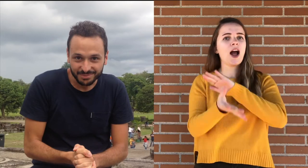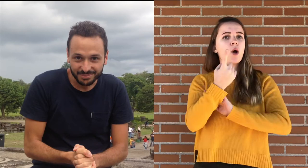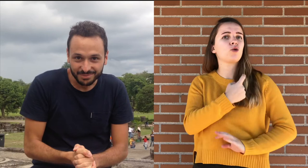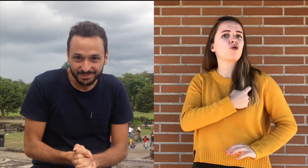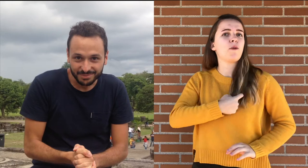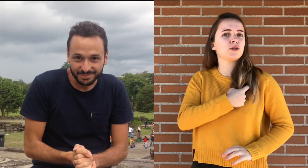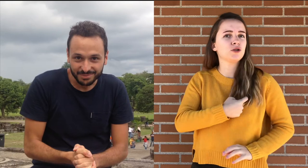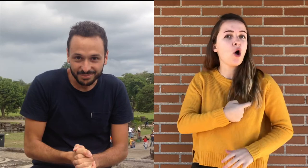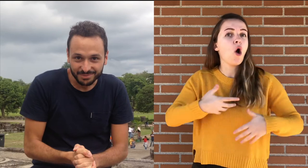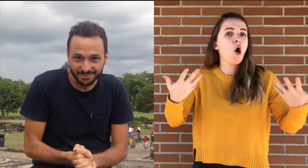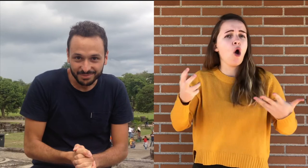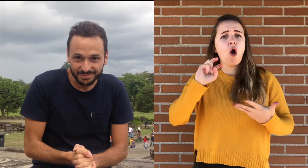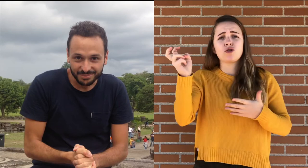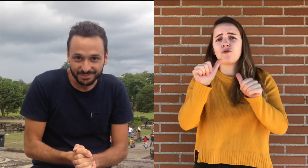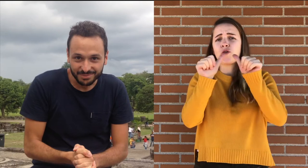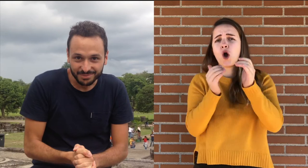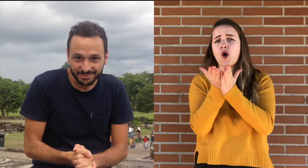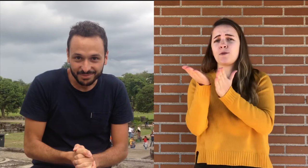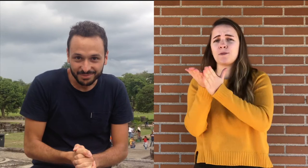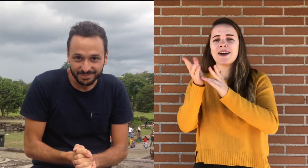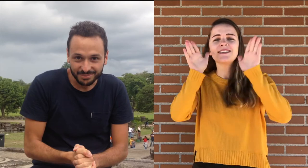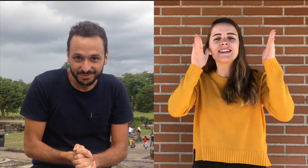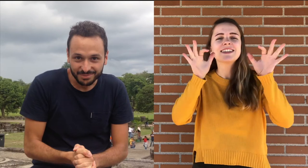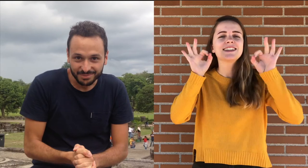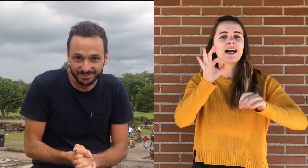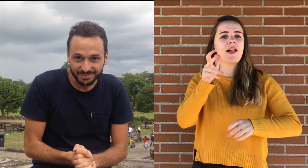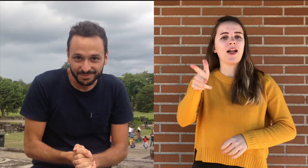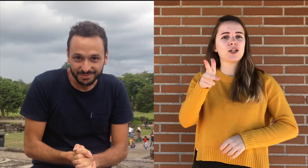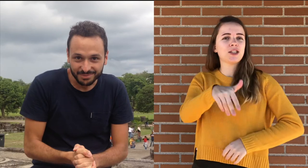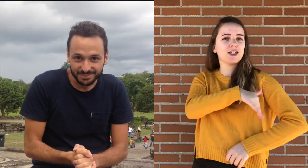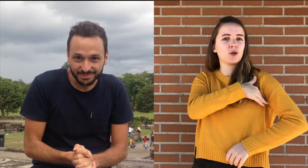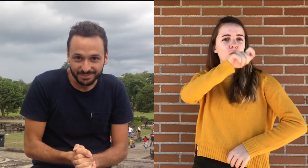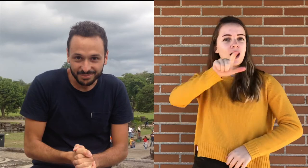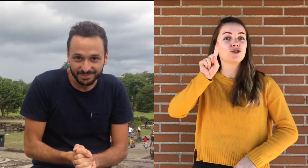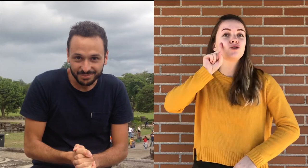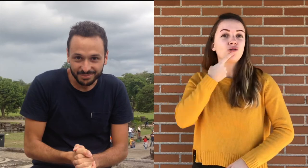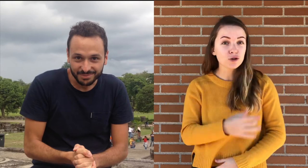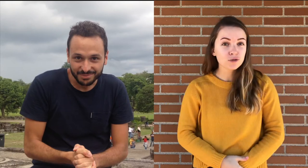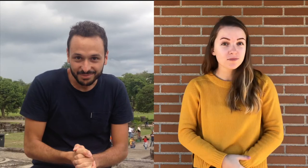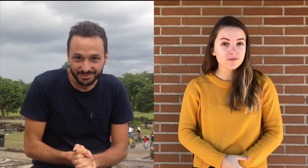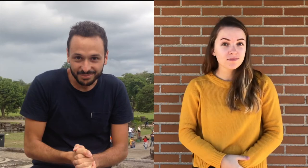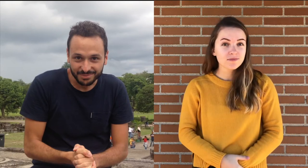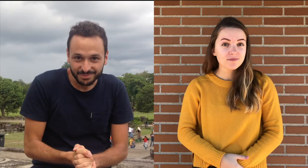una comisión o similar para luchar por los derechos de les estudiantes sordes de España.